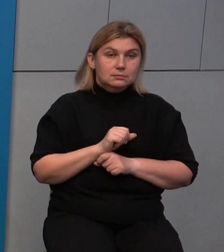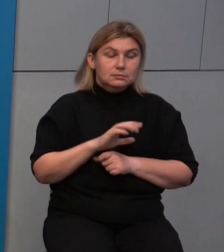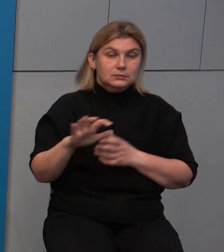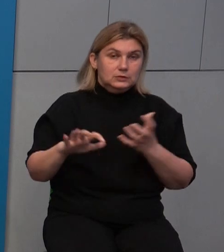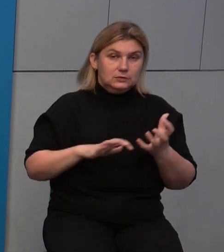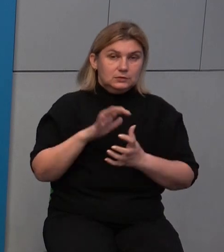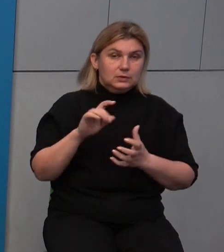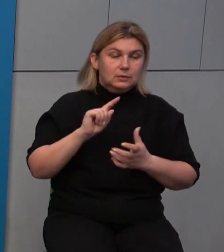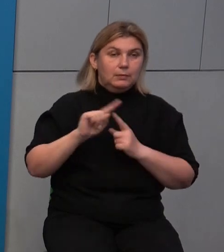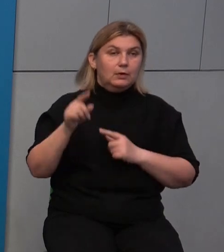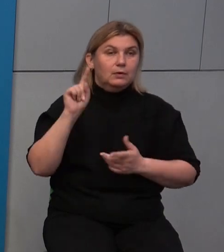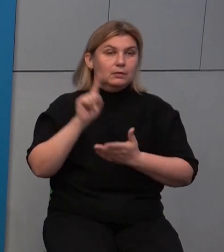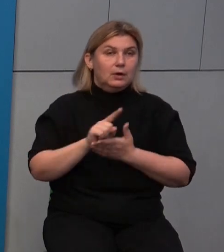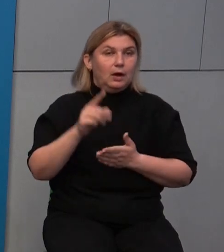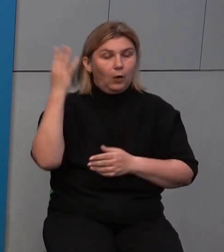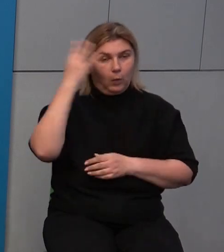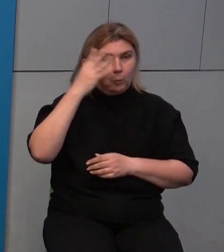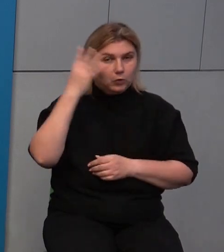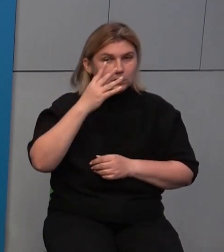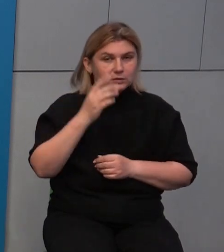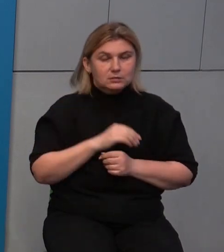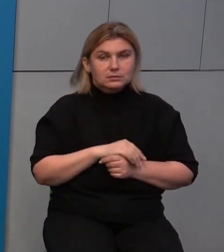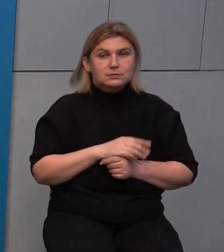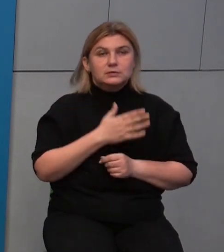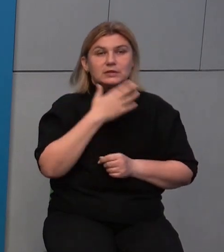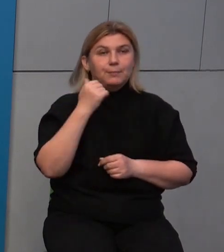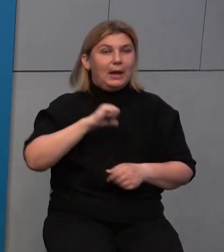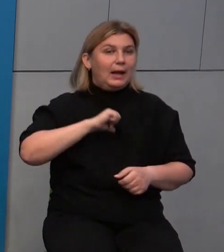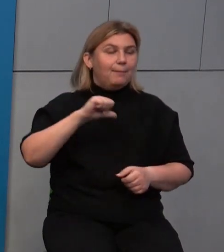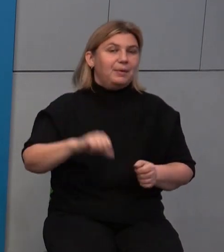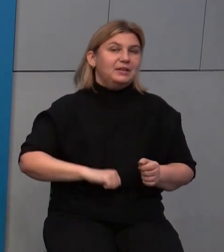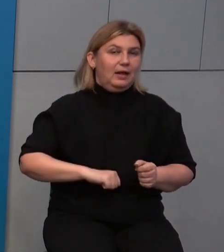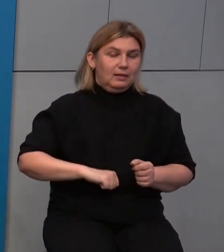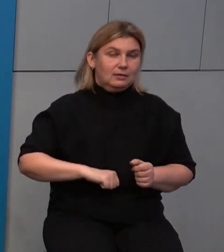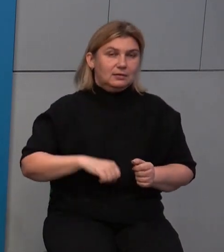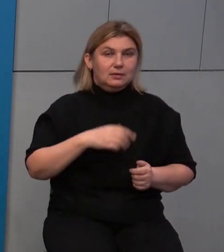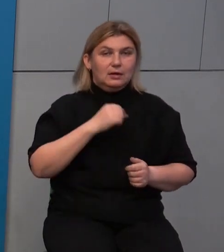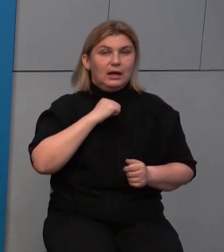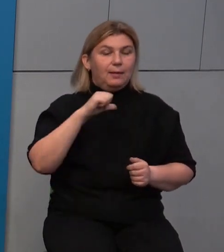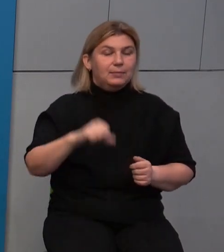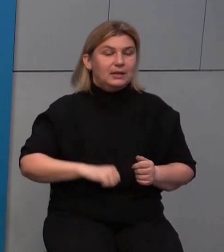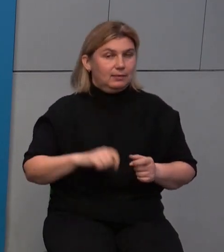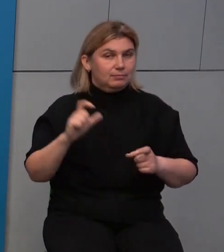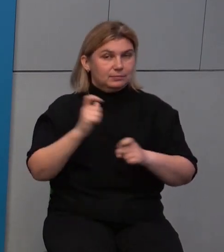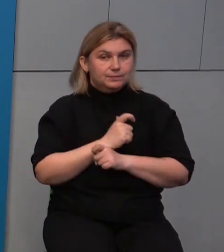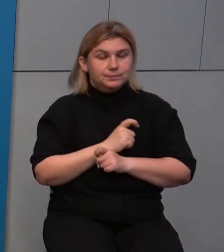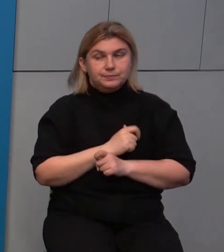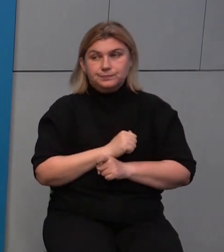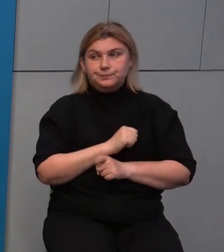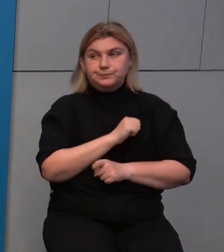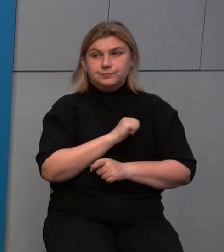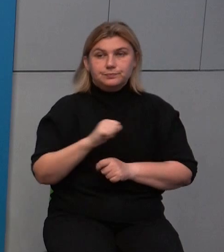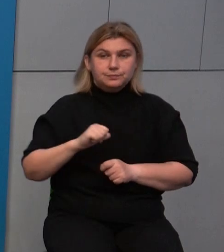po zwycięstwie komunizmu, już nie ma kapitalistycznych państw. One się same unicestwiły